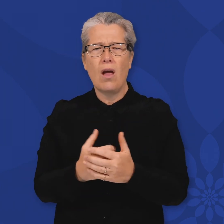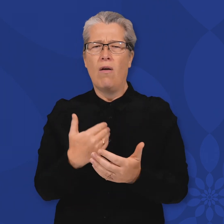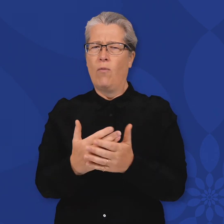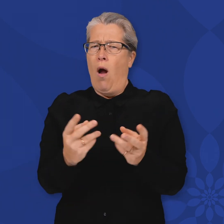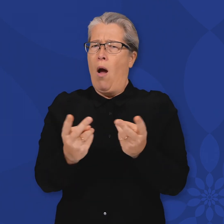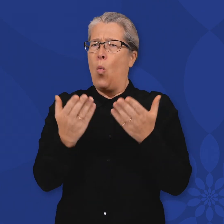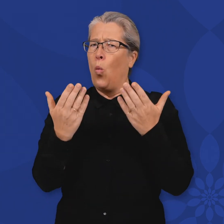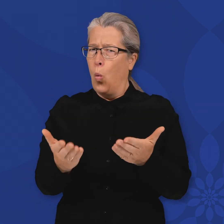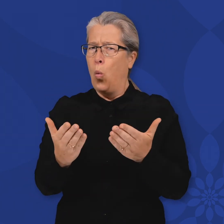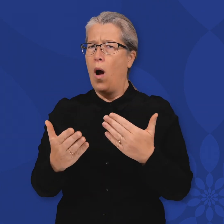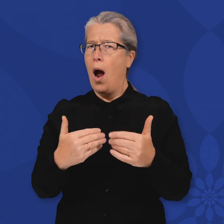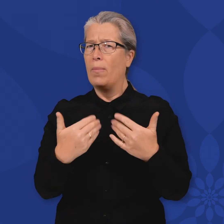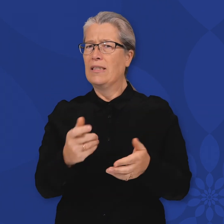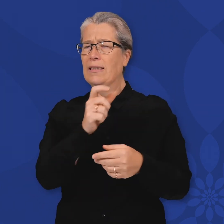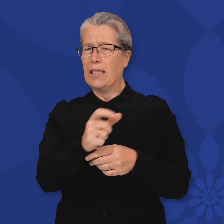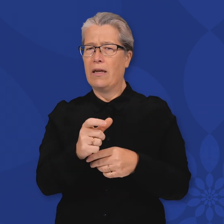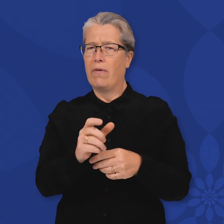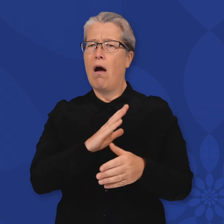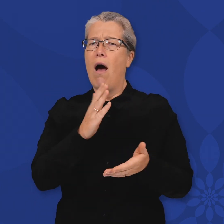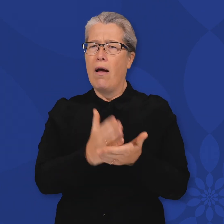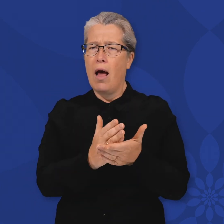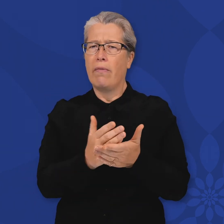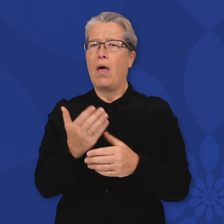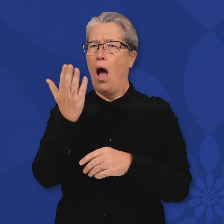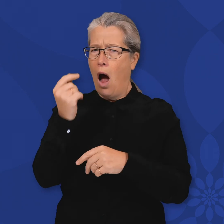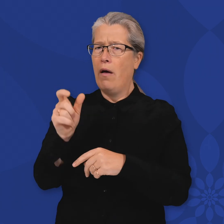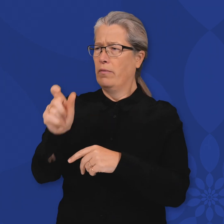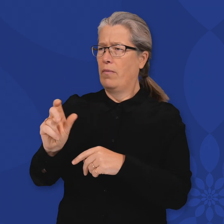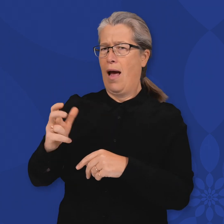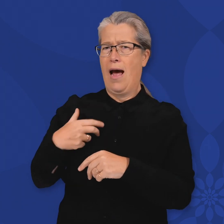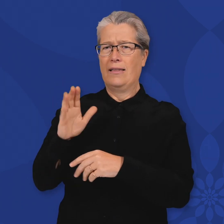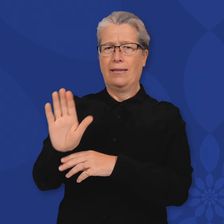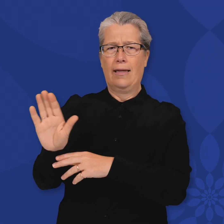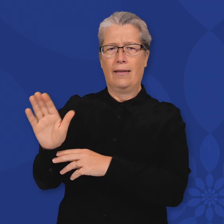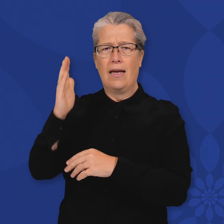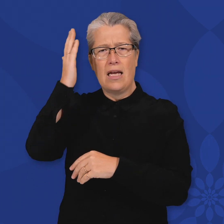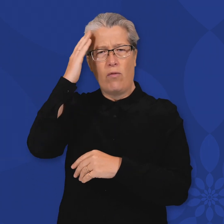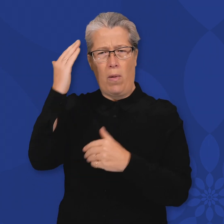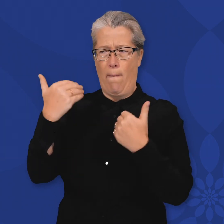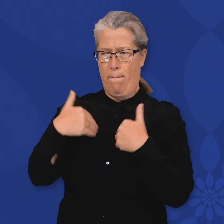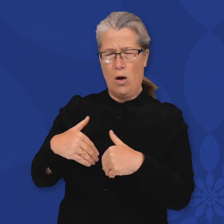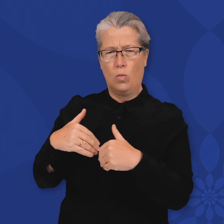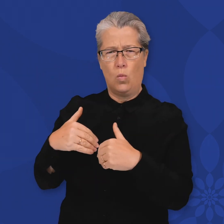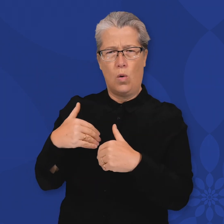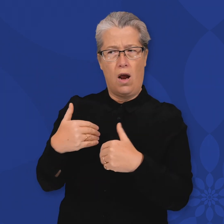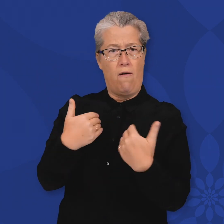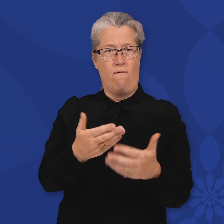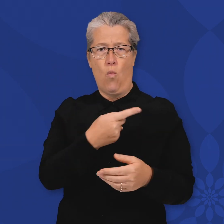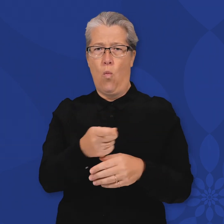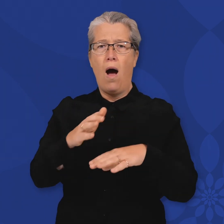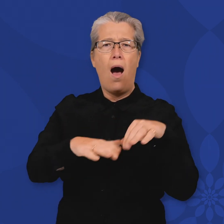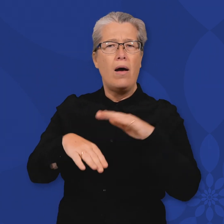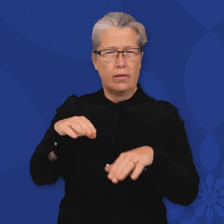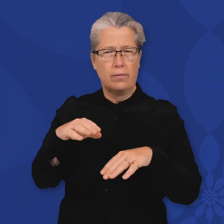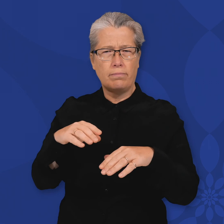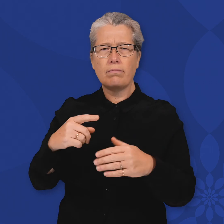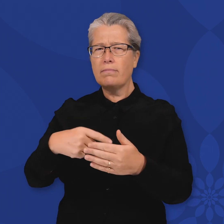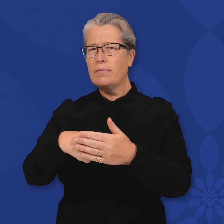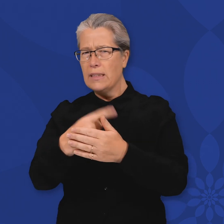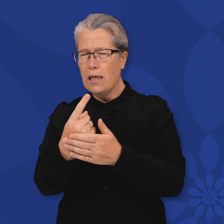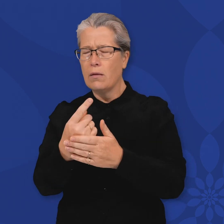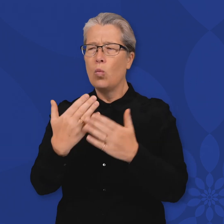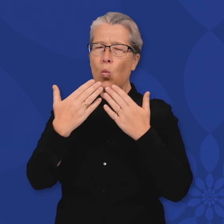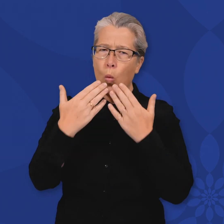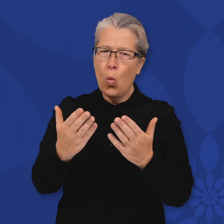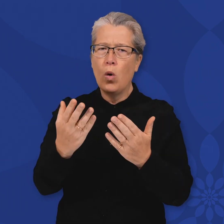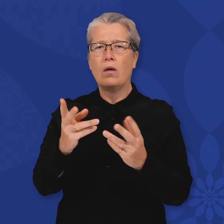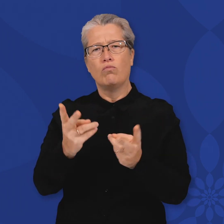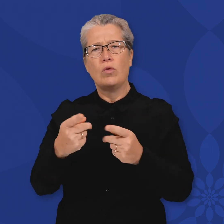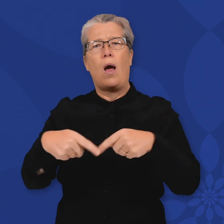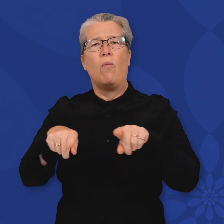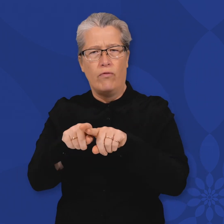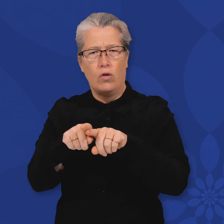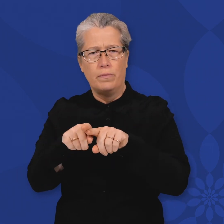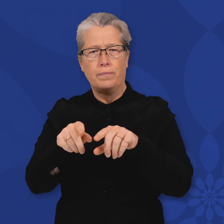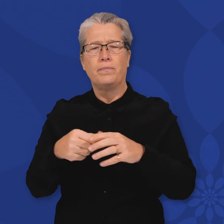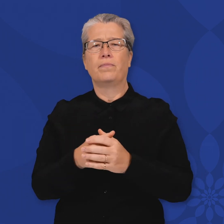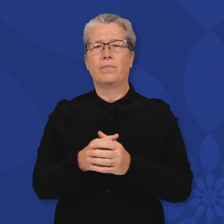Arbetsgivarens rätt att behandla person- uppgifterna föreslås dock träda i kraft omedelbart.